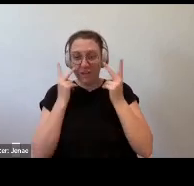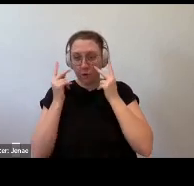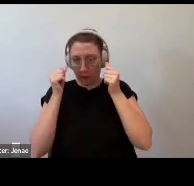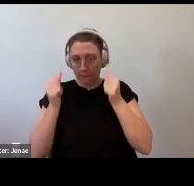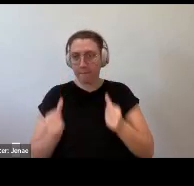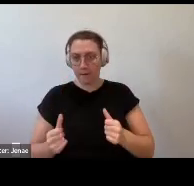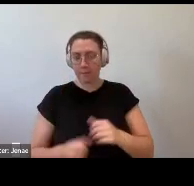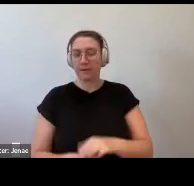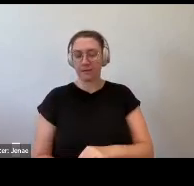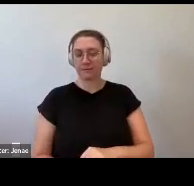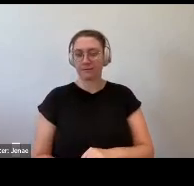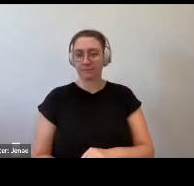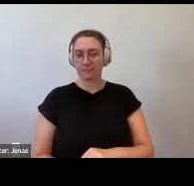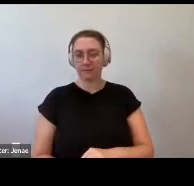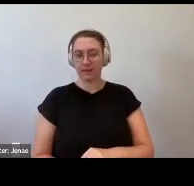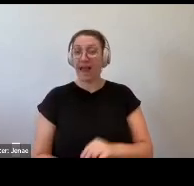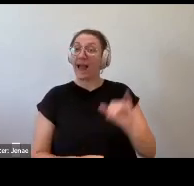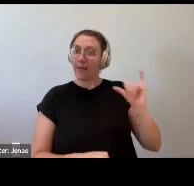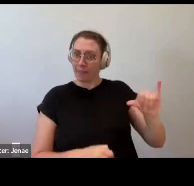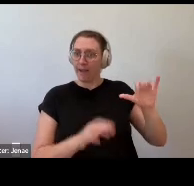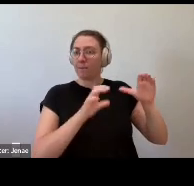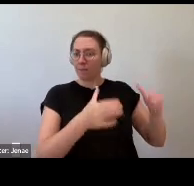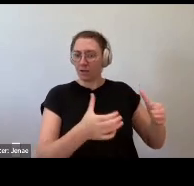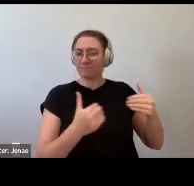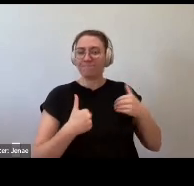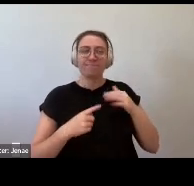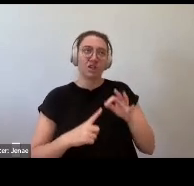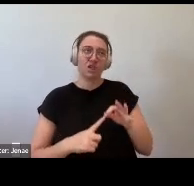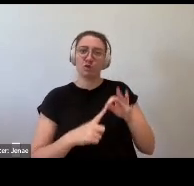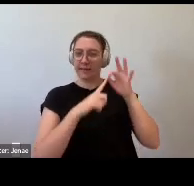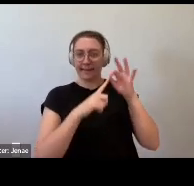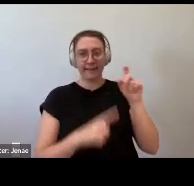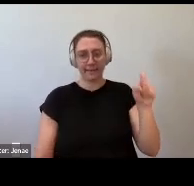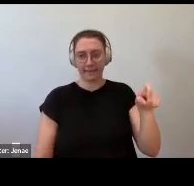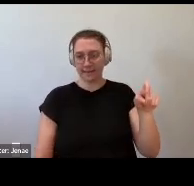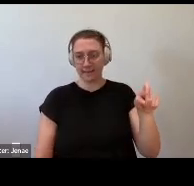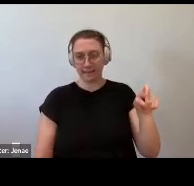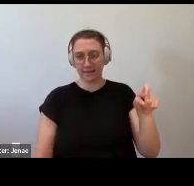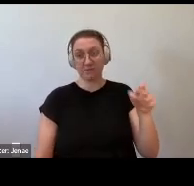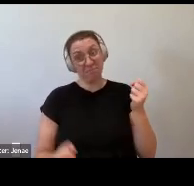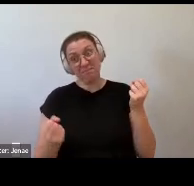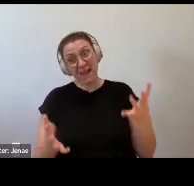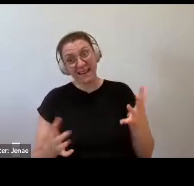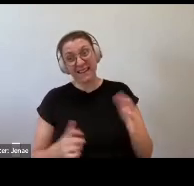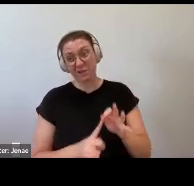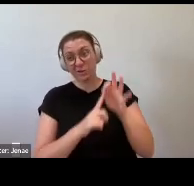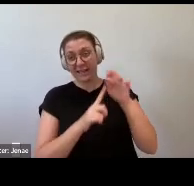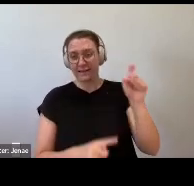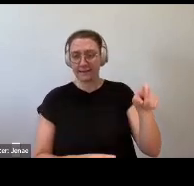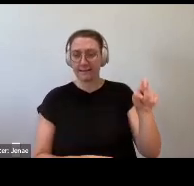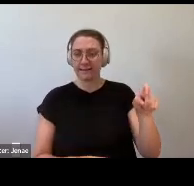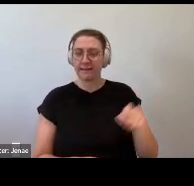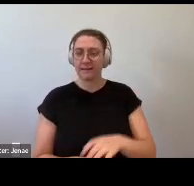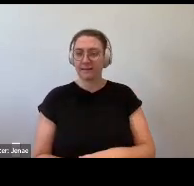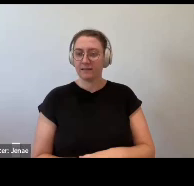Esta es una población con necesidades únicas, muchas de ellas, desde bebés